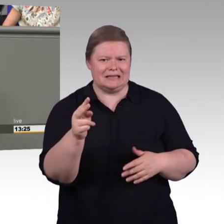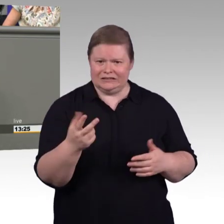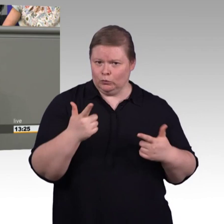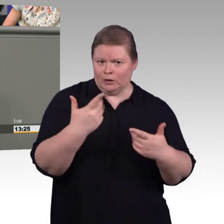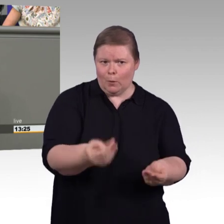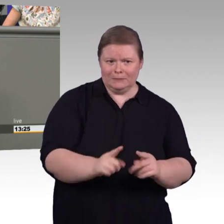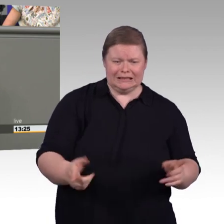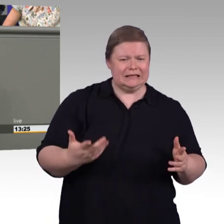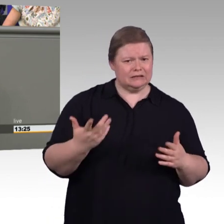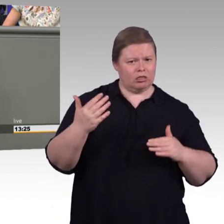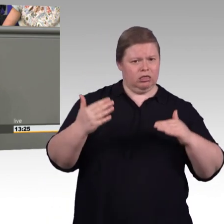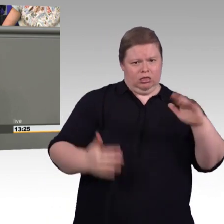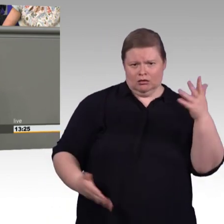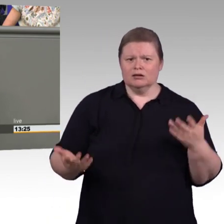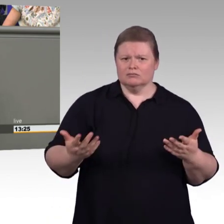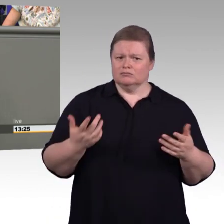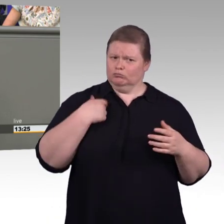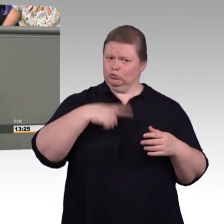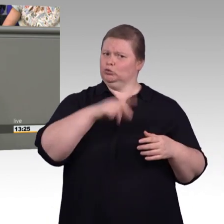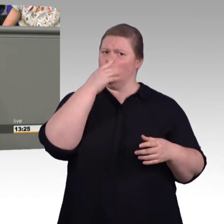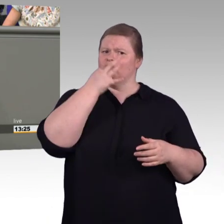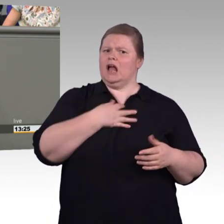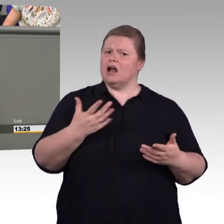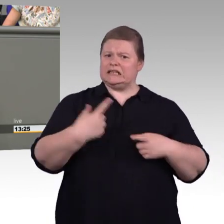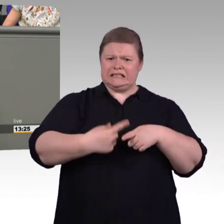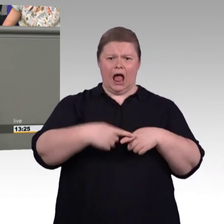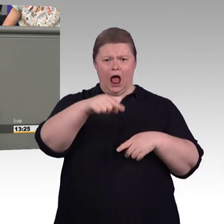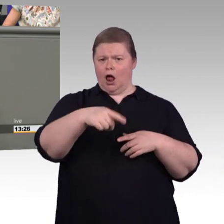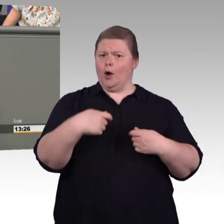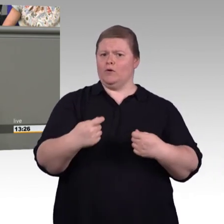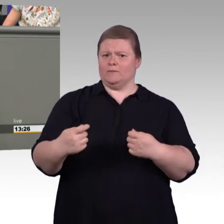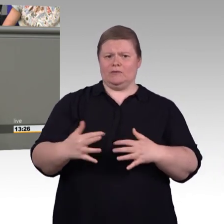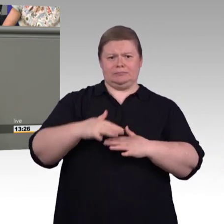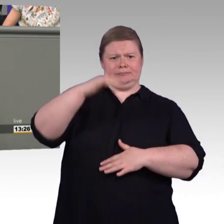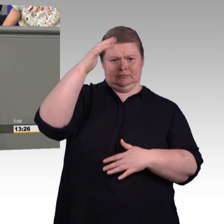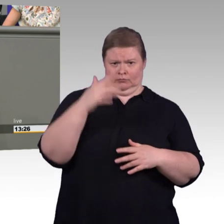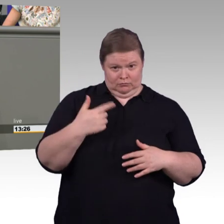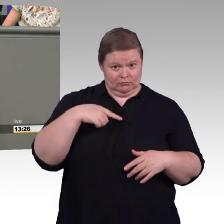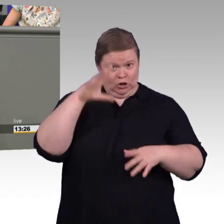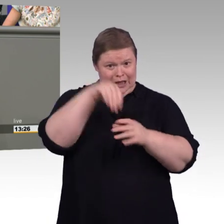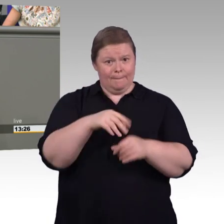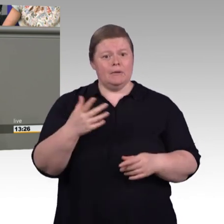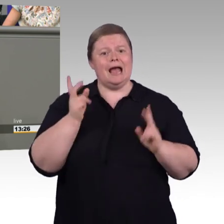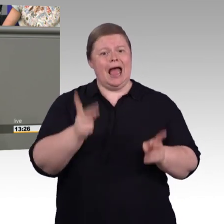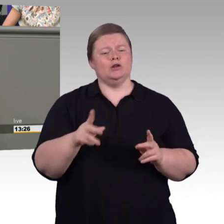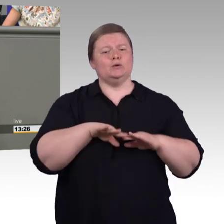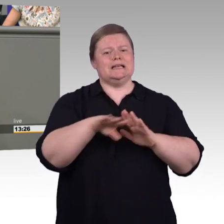und auch das Handeln jeder und jedes Einzelnen richten. Wir dürfen bei dieser Debatte keinesfalls aus den Augen lassen